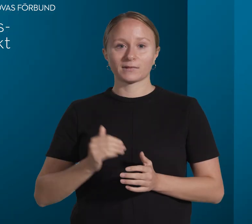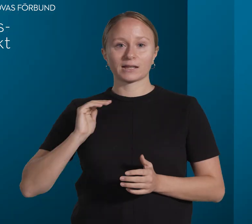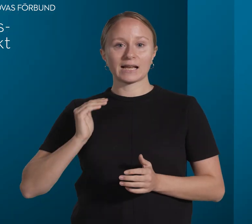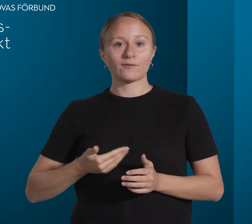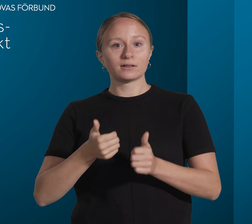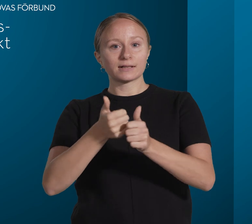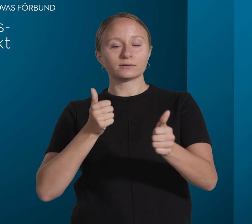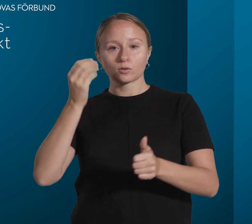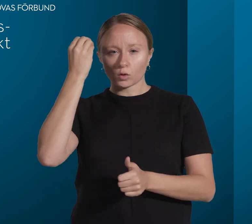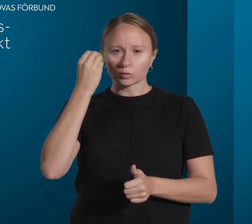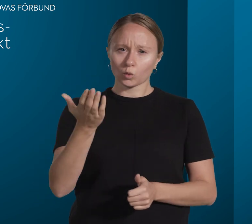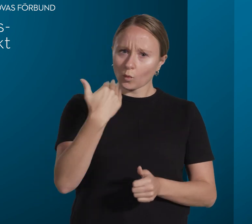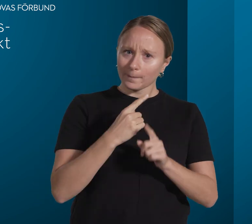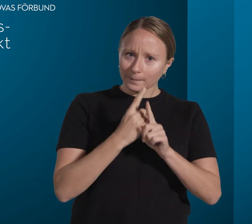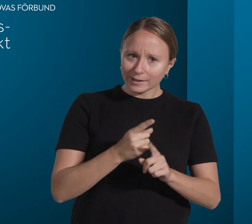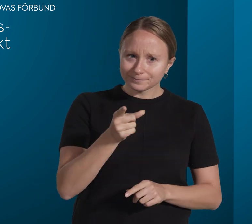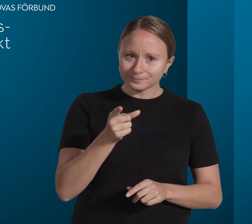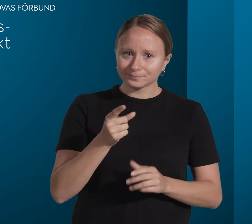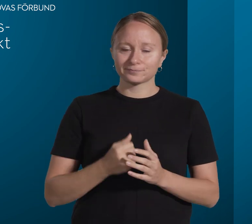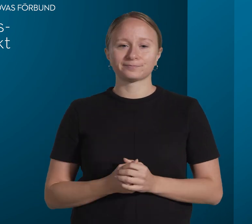Kom med på distanskurs för kvinnor!